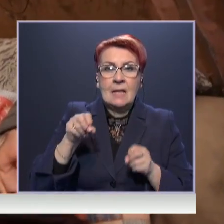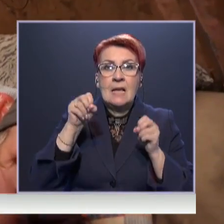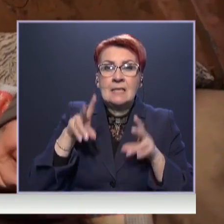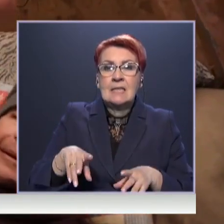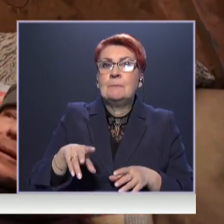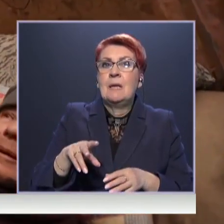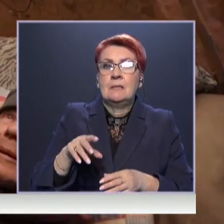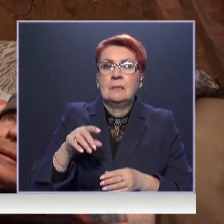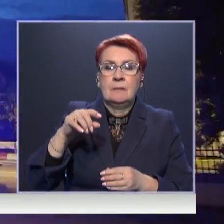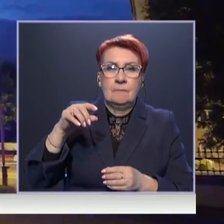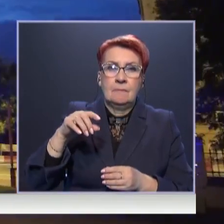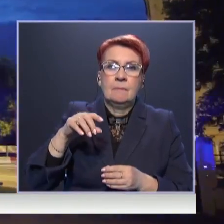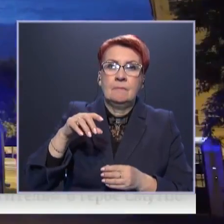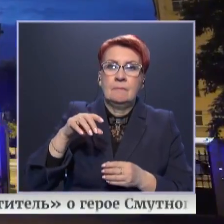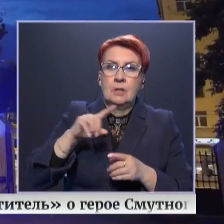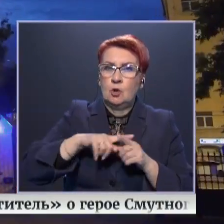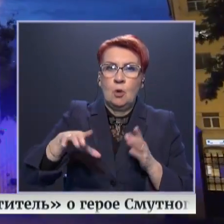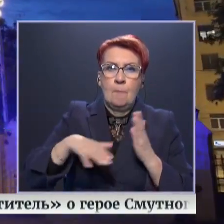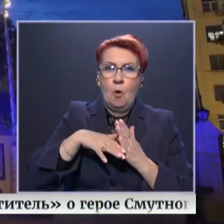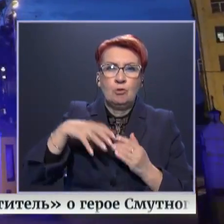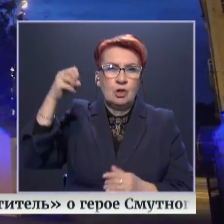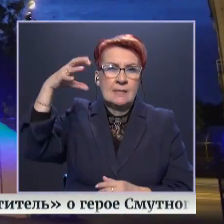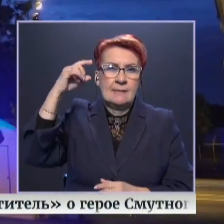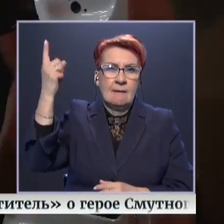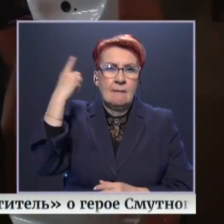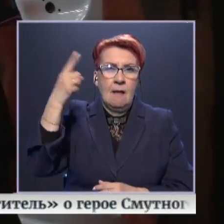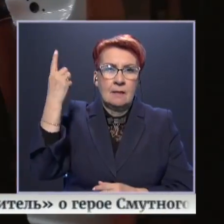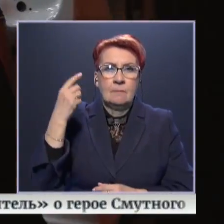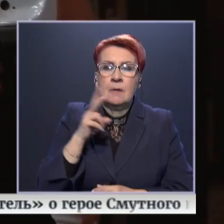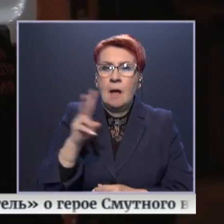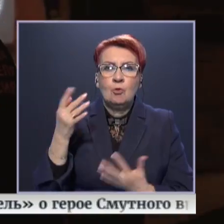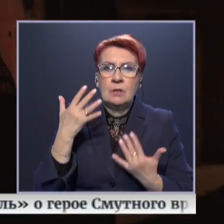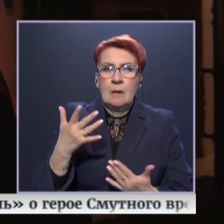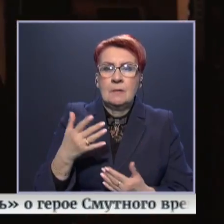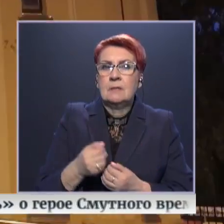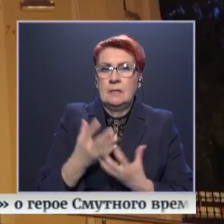и конечно Абсолютно бесплатно мы госпитализируем тех кому требуется серьезное лечение Многие из них получили